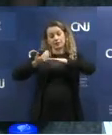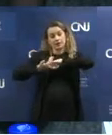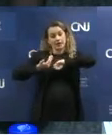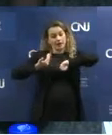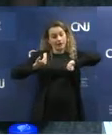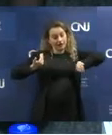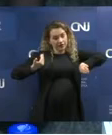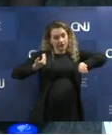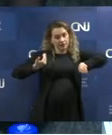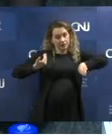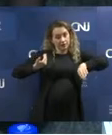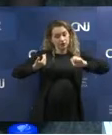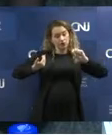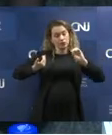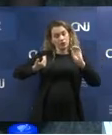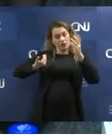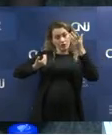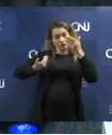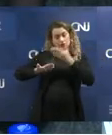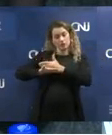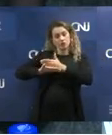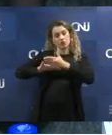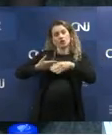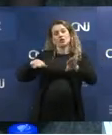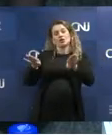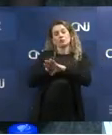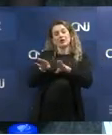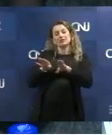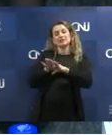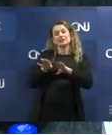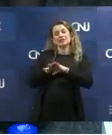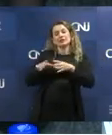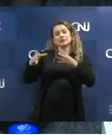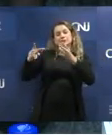e também aqui da prescrição, na medida em que, com a devida vênia,